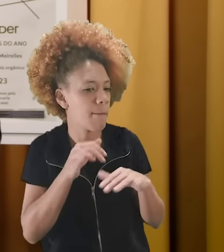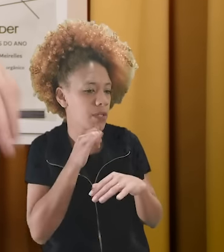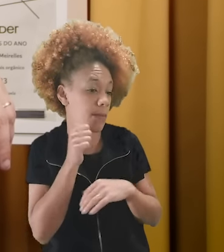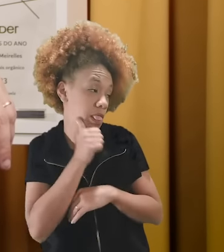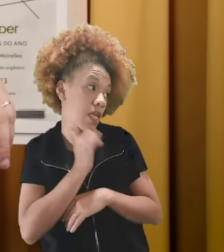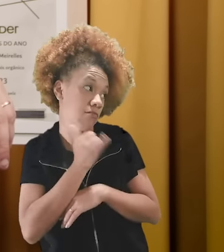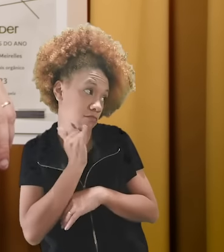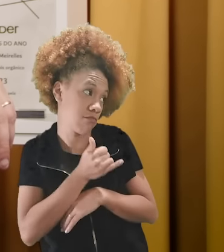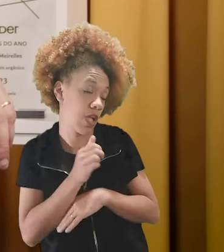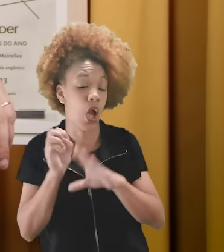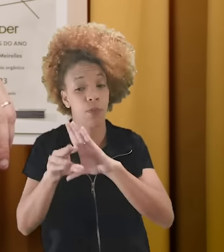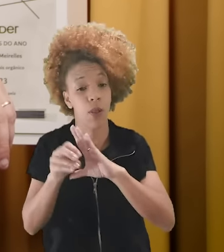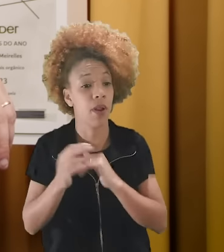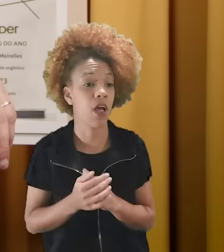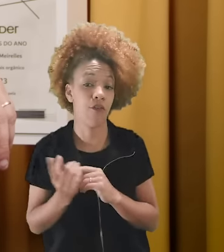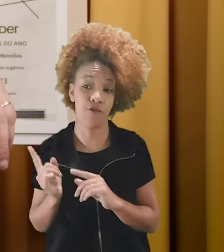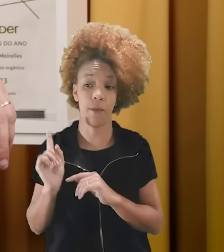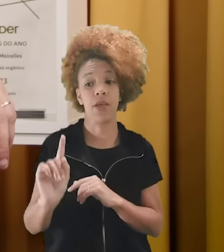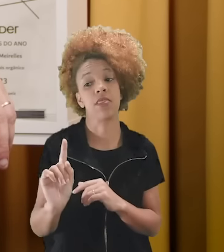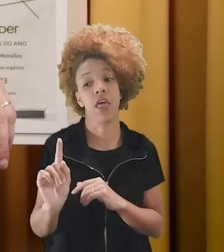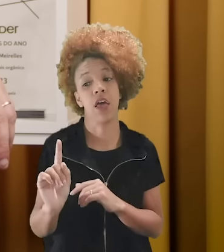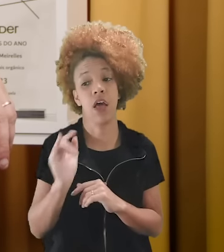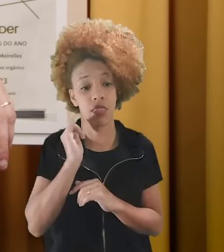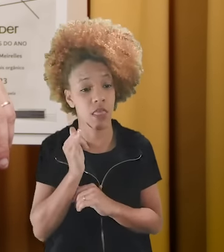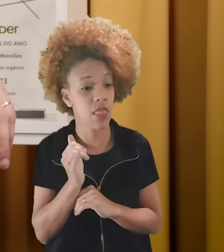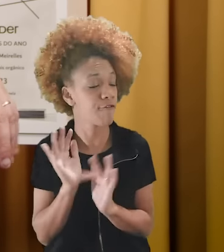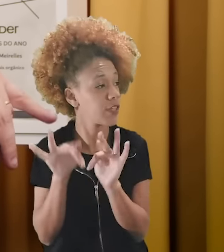pô mulher narradora tanto que a Globo tá falando vou botar a mulher narrando na final do campeonato